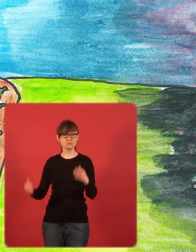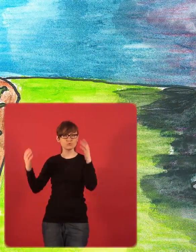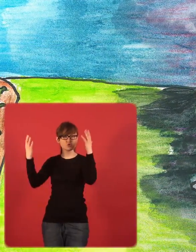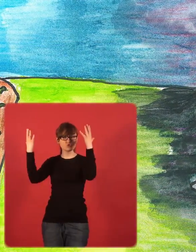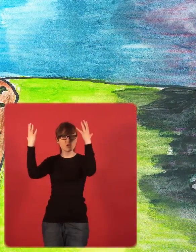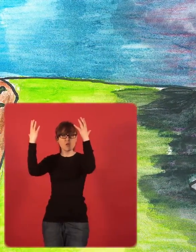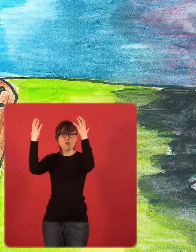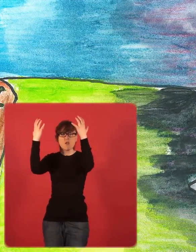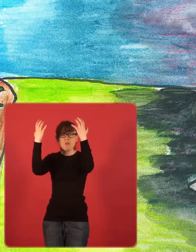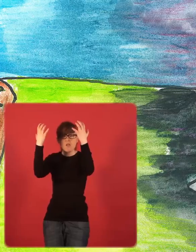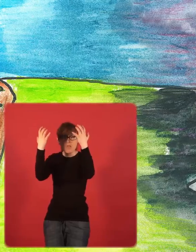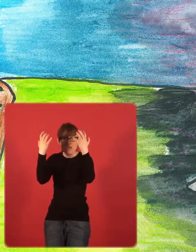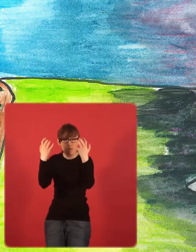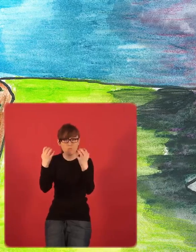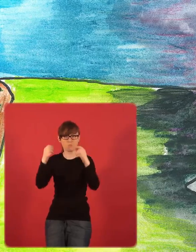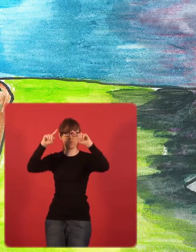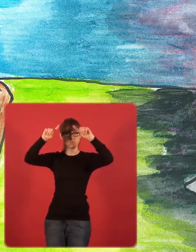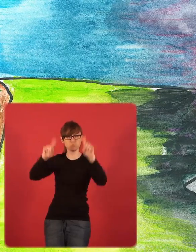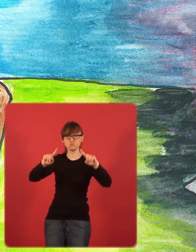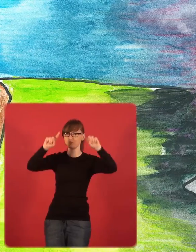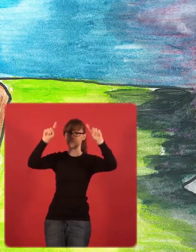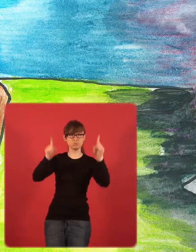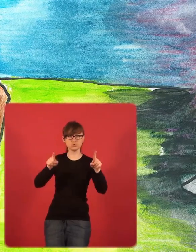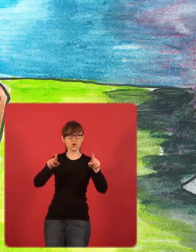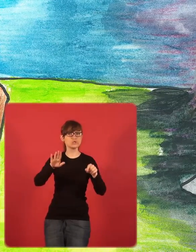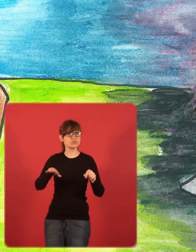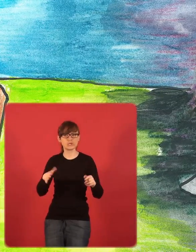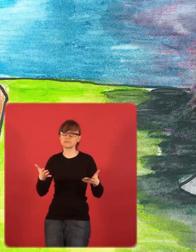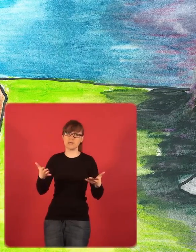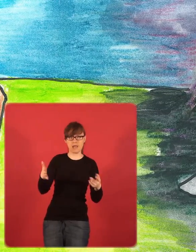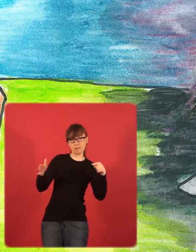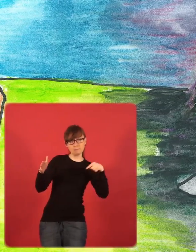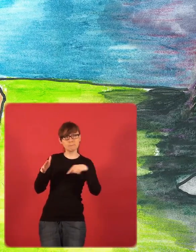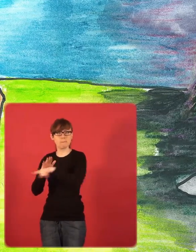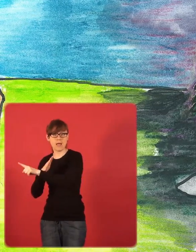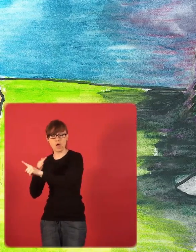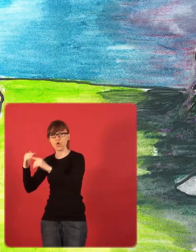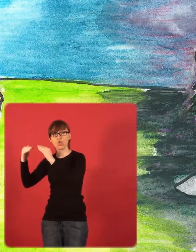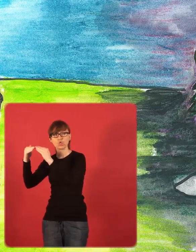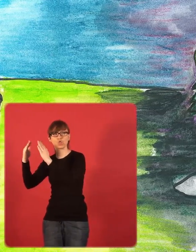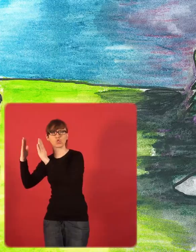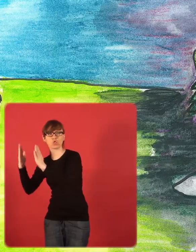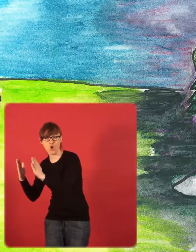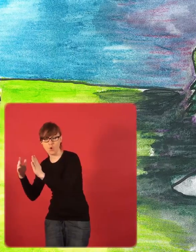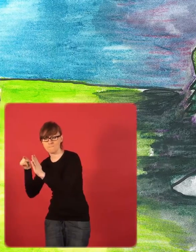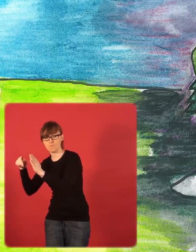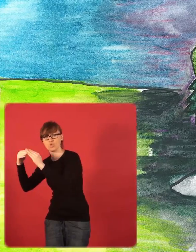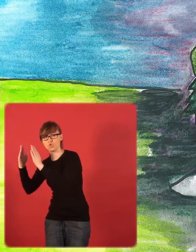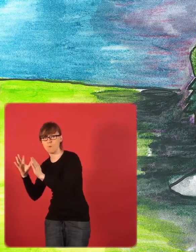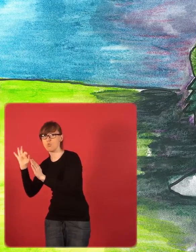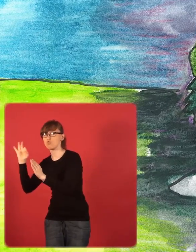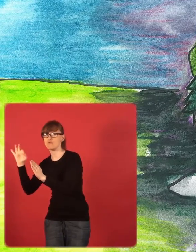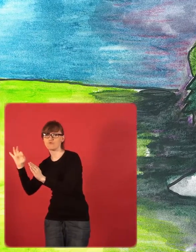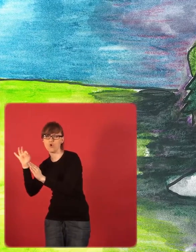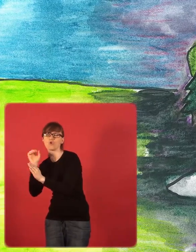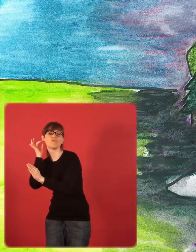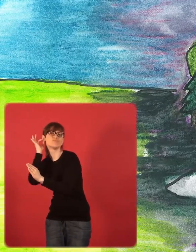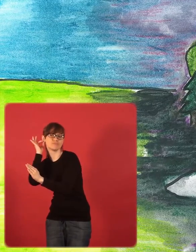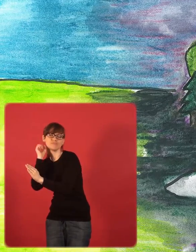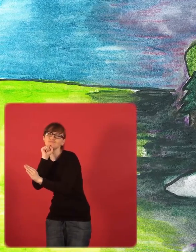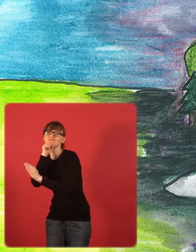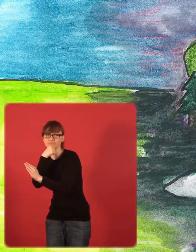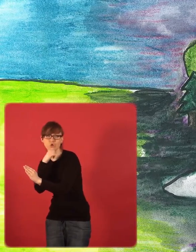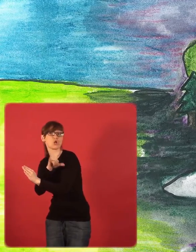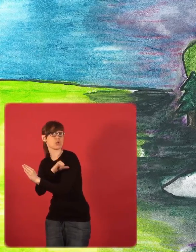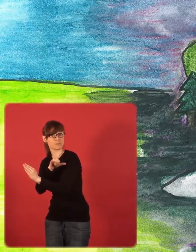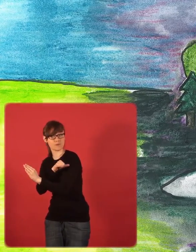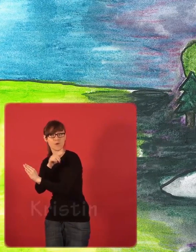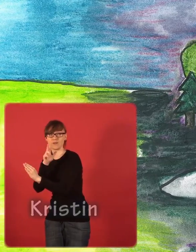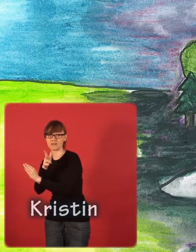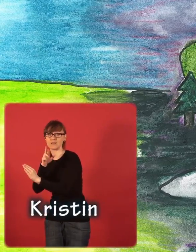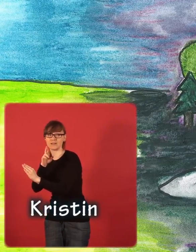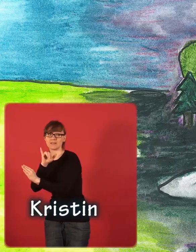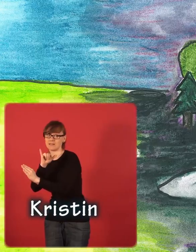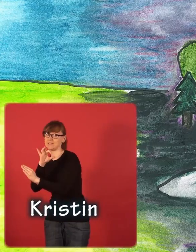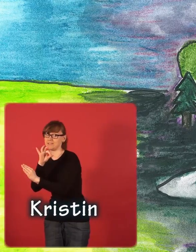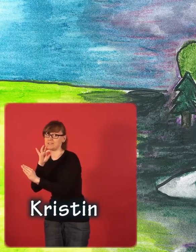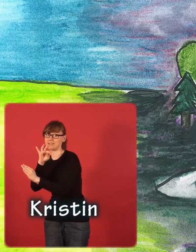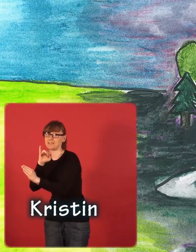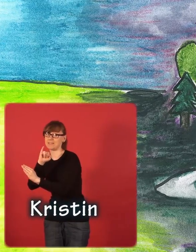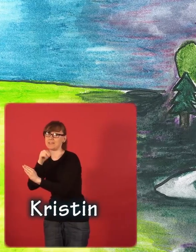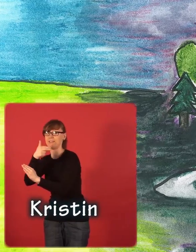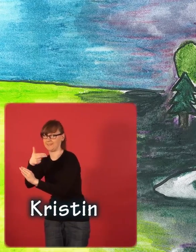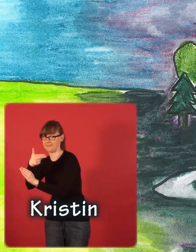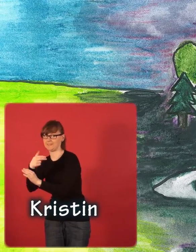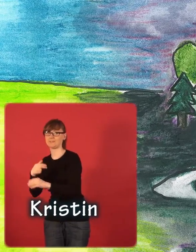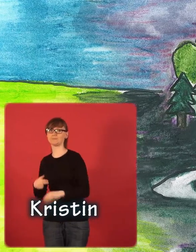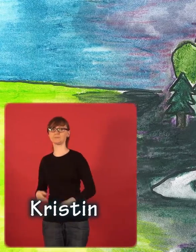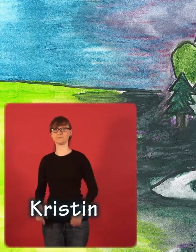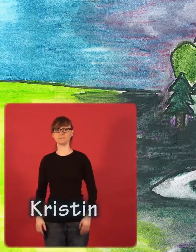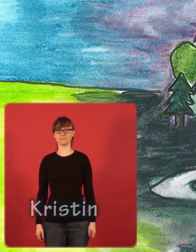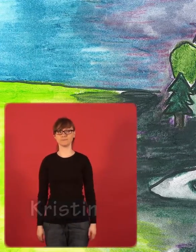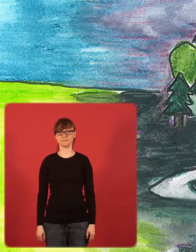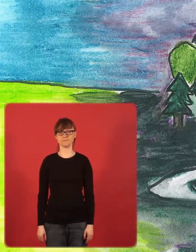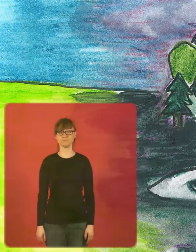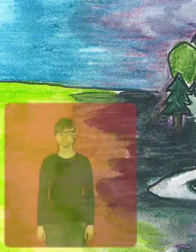Kiedy plewili rzepę na polu,nagle zrobiło się ciemno i zaczęła się straszna burza.Dzieci postanowiły schować się w domu starej kobiety Kristin.